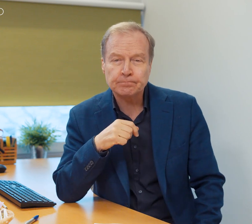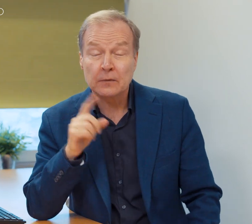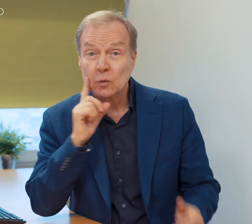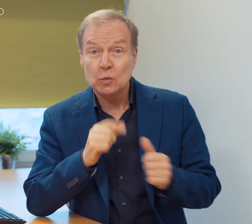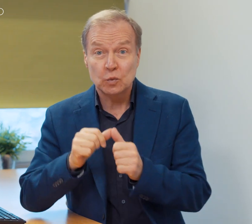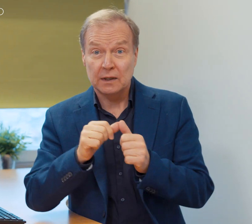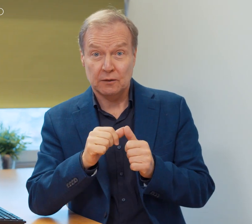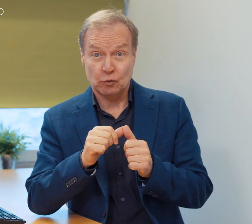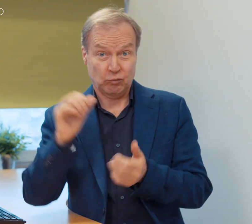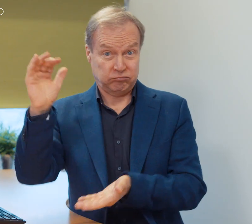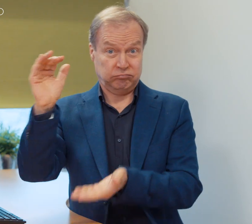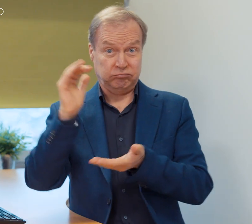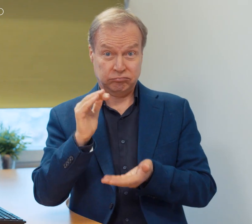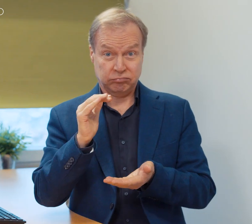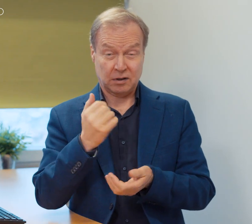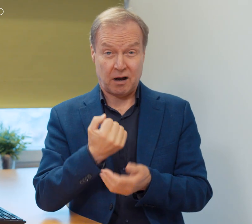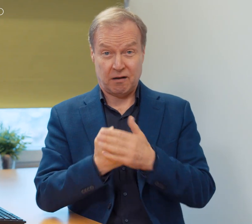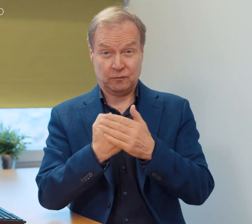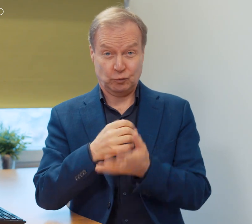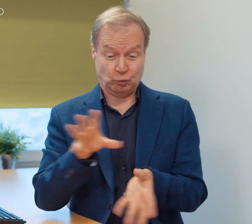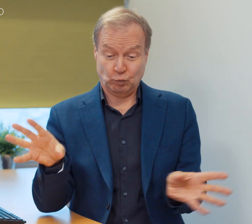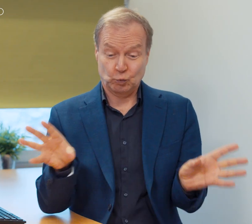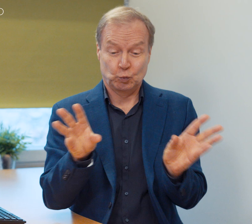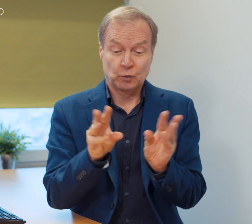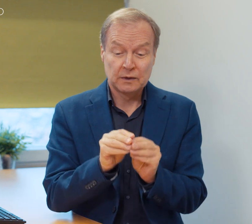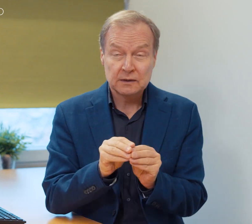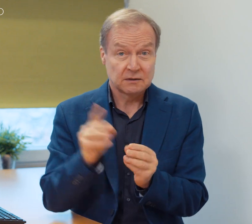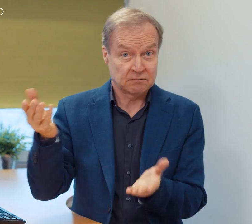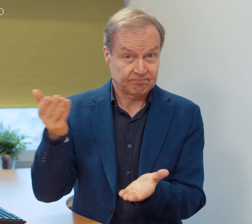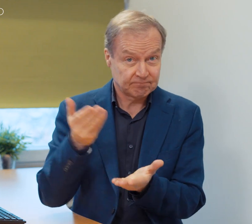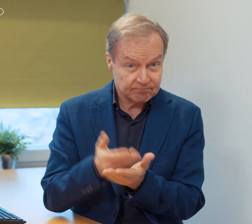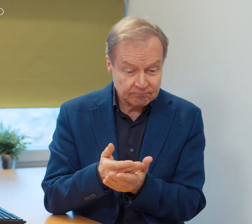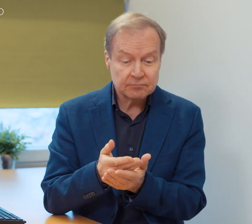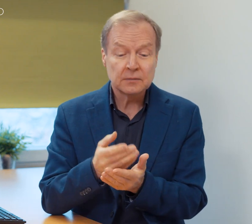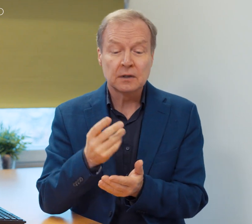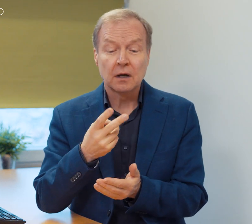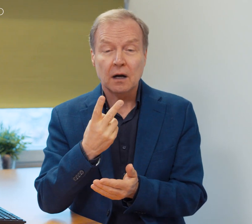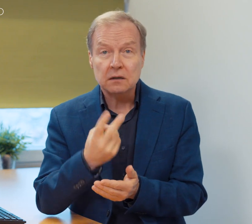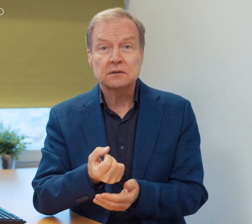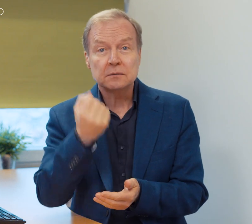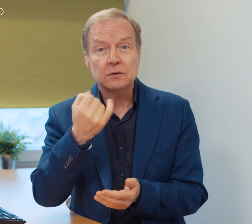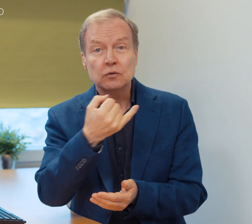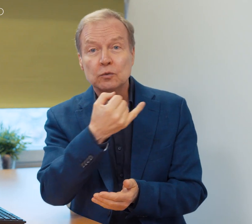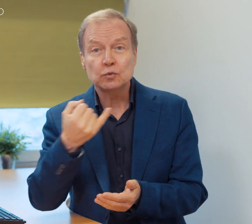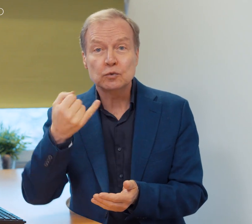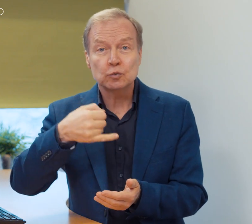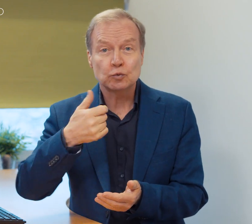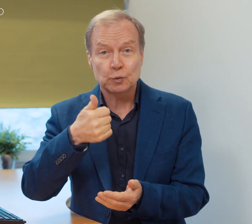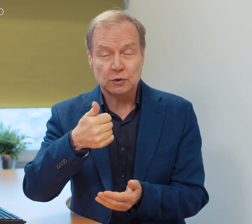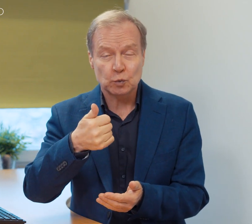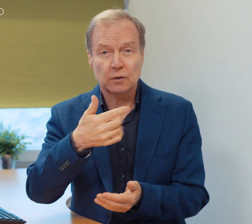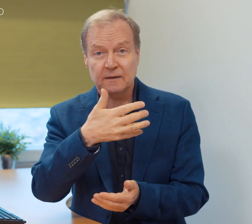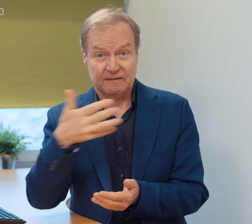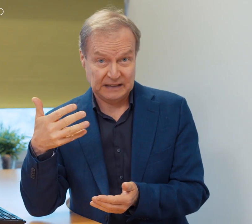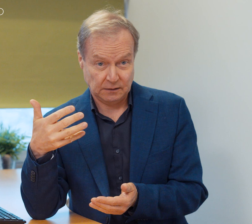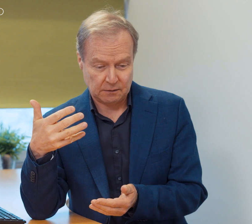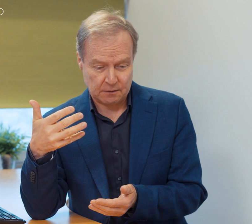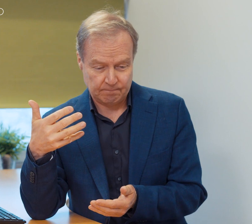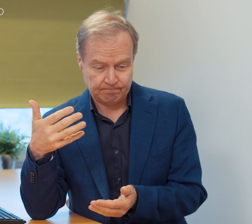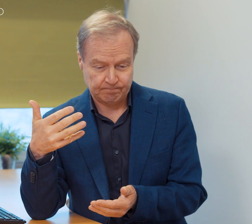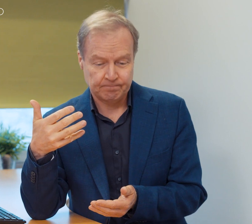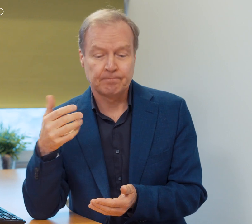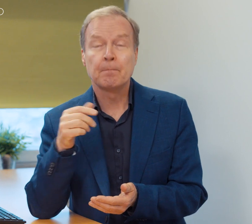Kuurojen Liiton saama avustuspotti on ehdotuksen mukaan ensi vuonna yhteensä 2 669 500 €.